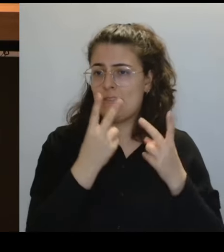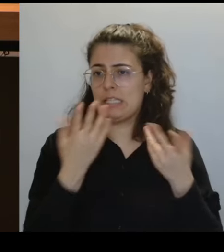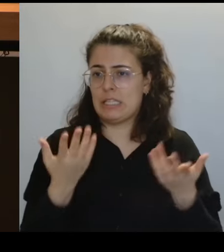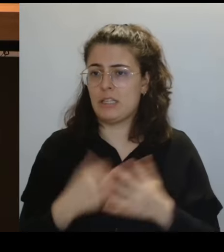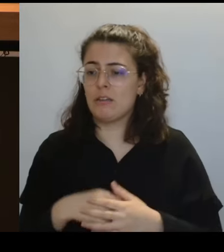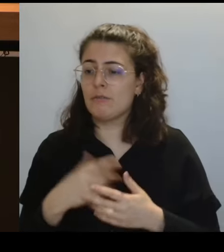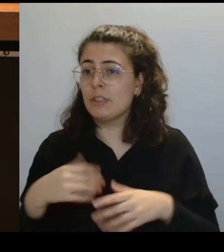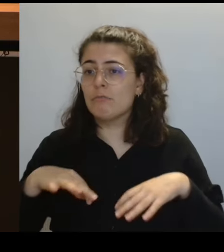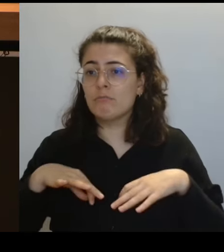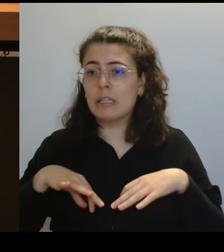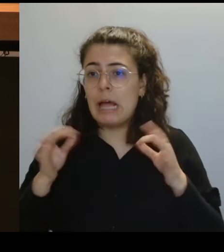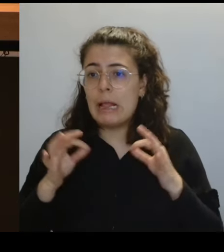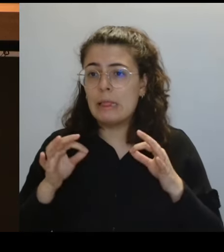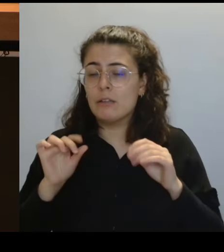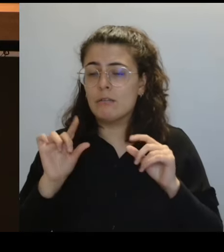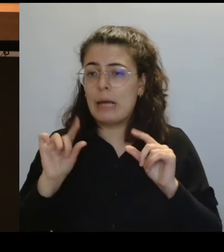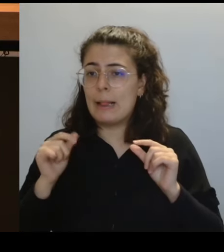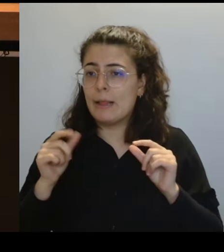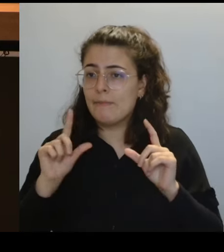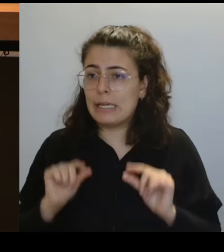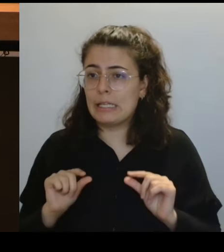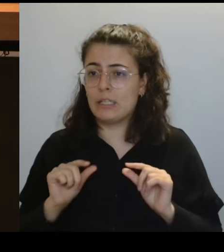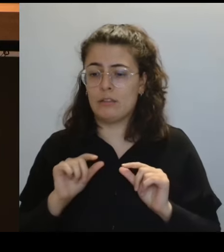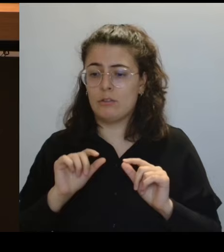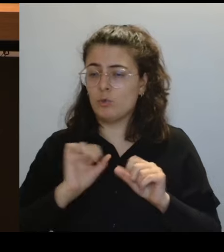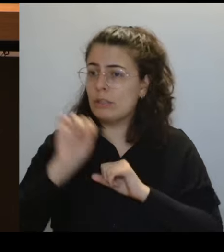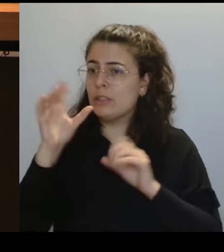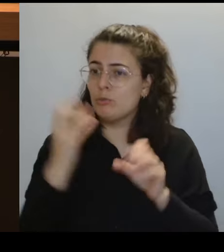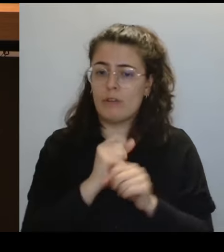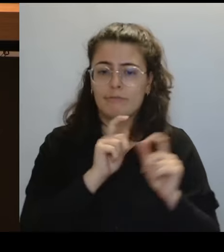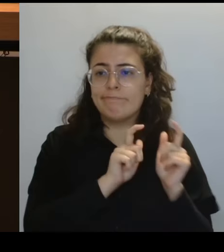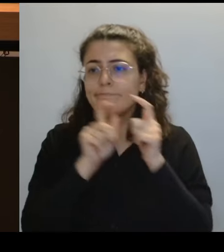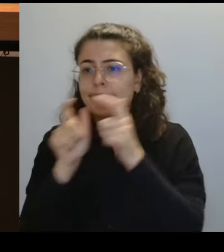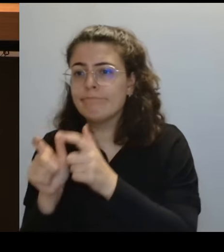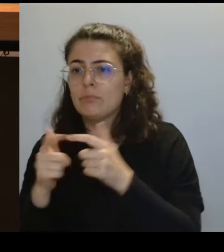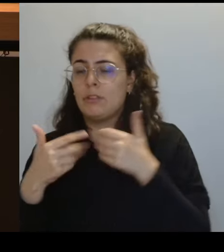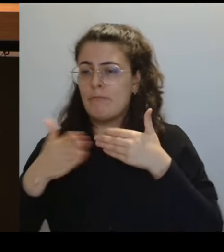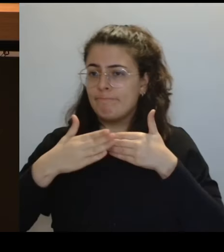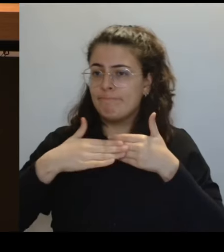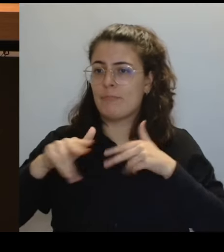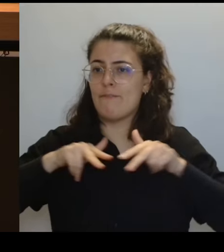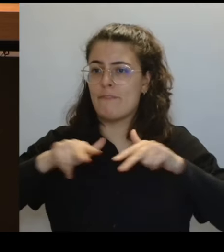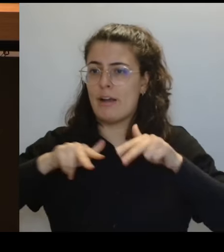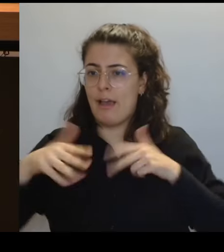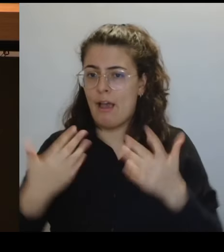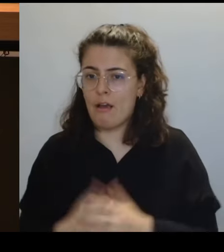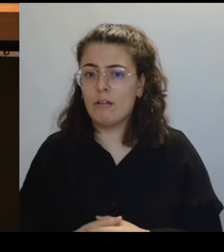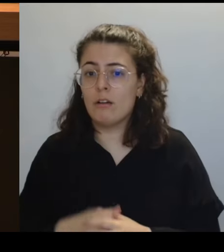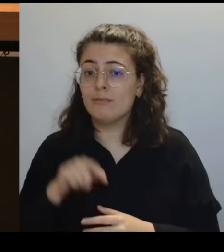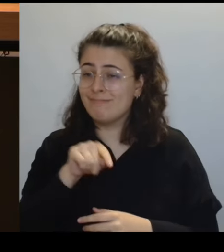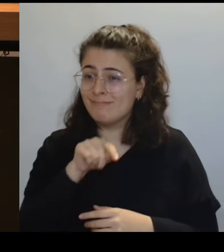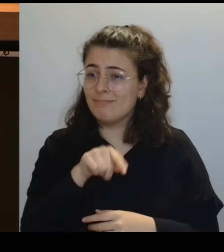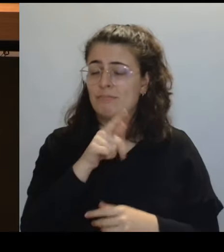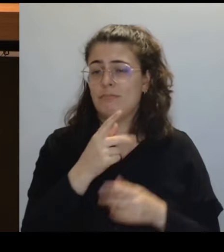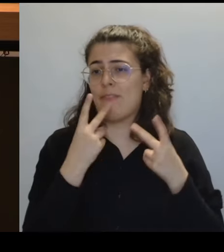können mit dem öffentlichen Nahverkehr. Das genau diejenigen die sind, die am stärksten betroffen sind von den Kontrollen.